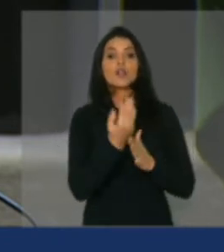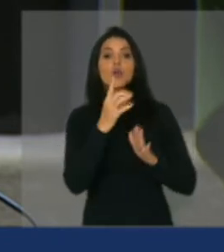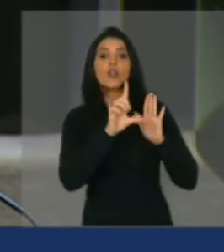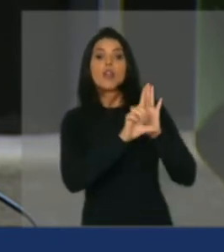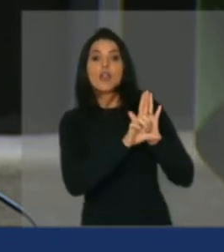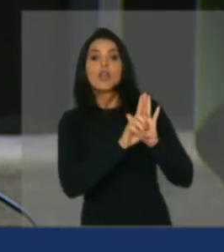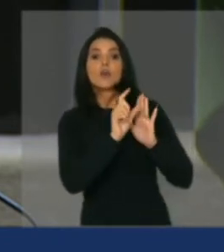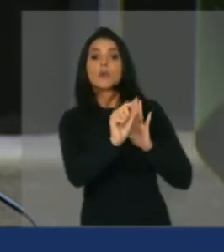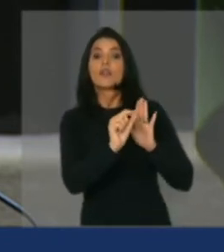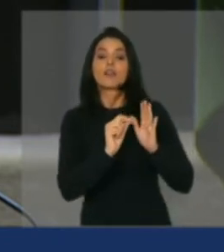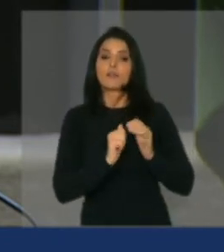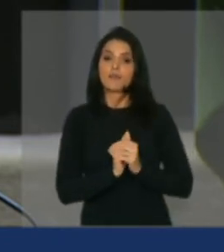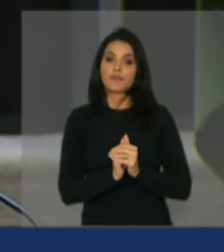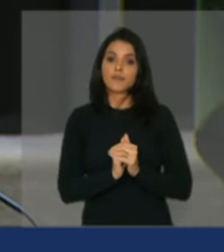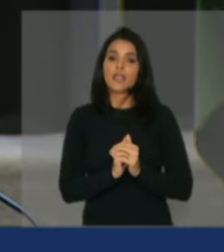TRATAMENTO COM NOVOS CENTROS